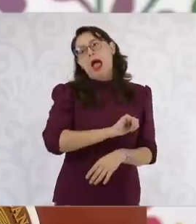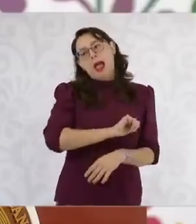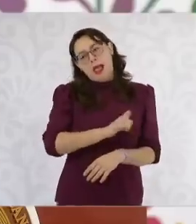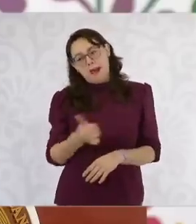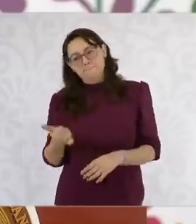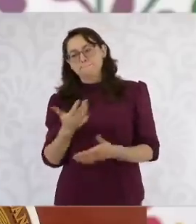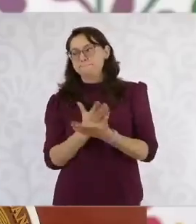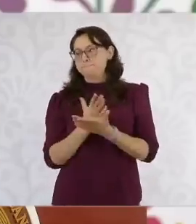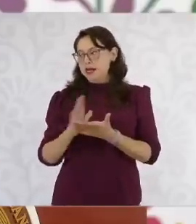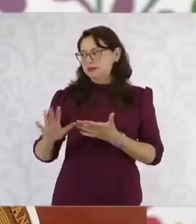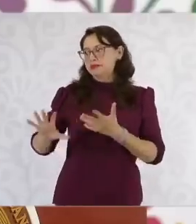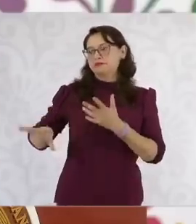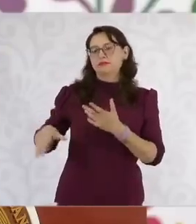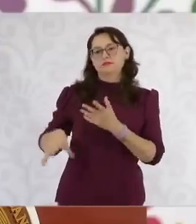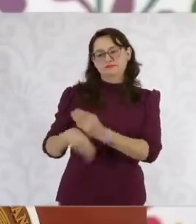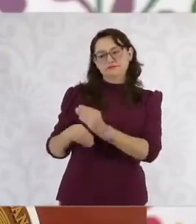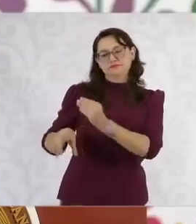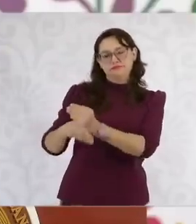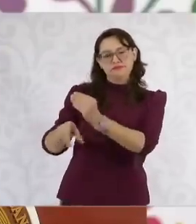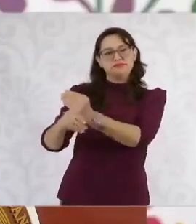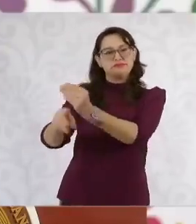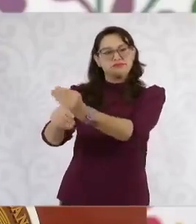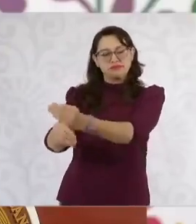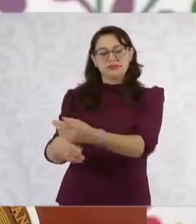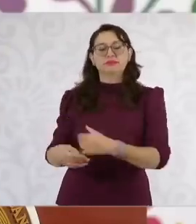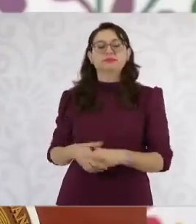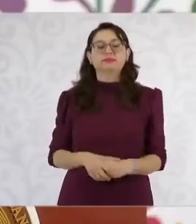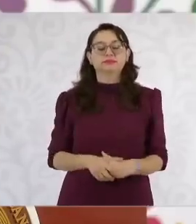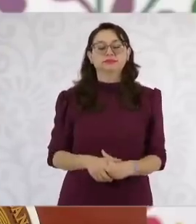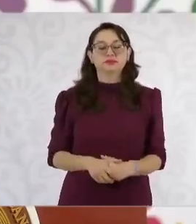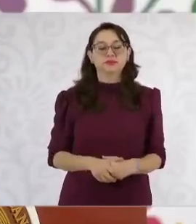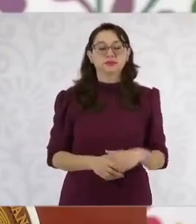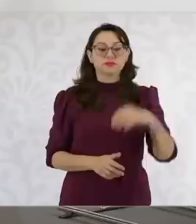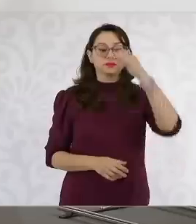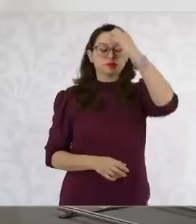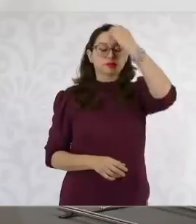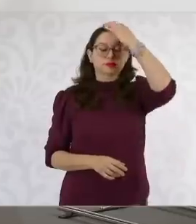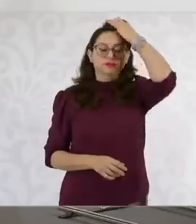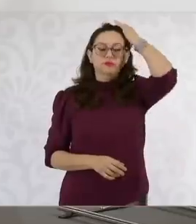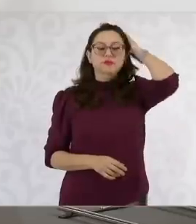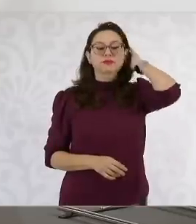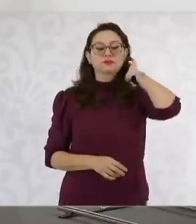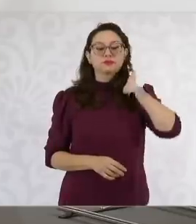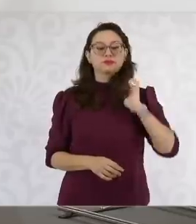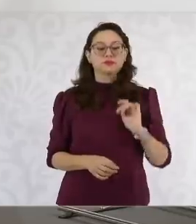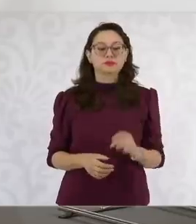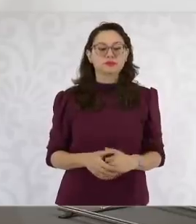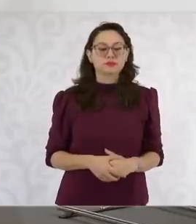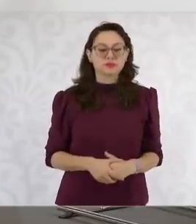meses en altamar en escuinapa Sinaloa resultado del reforzamiento de seguridad se ejecutó una